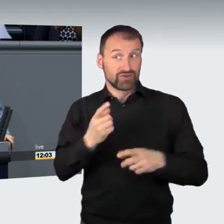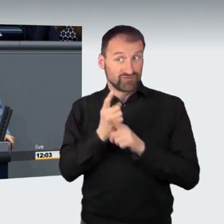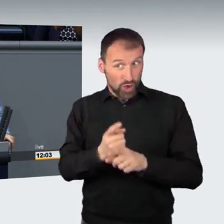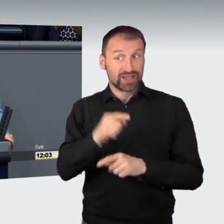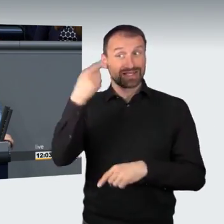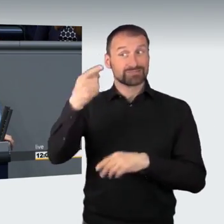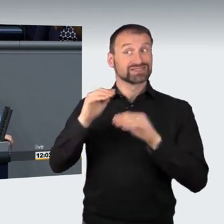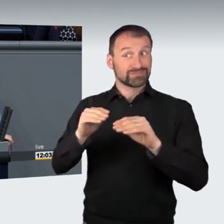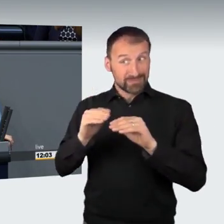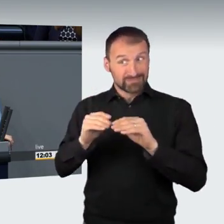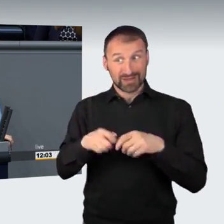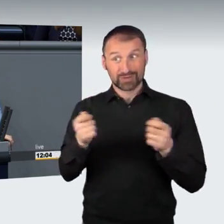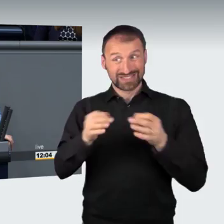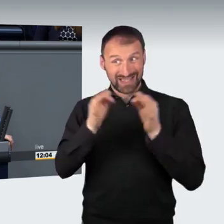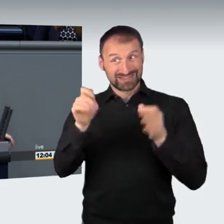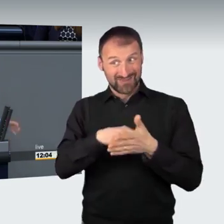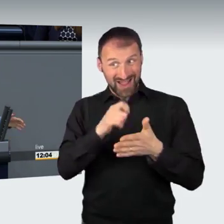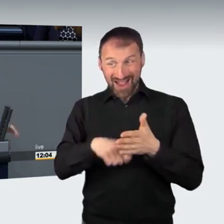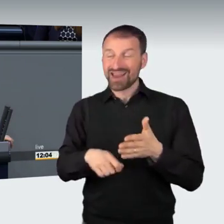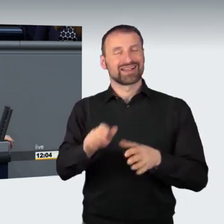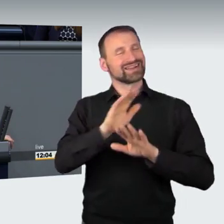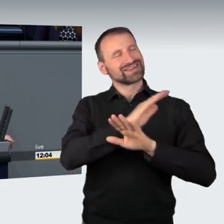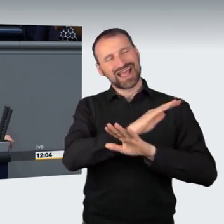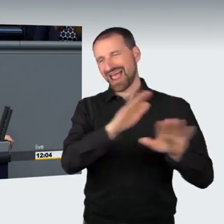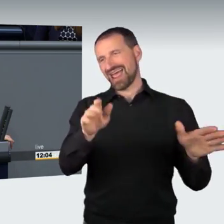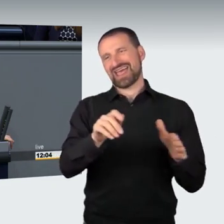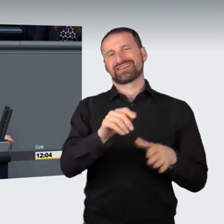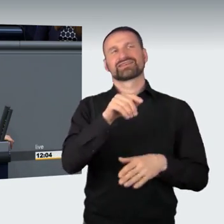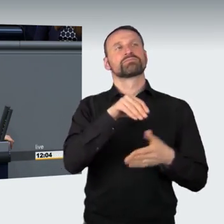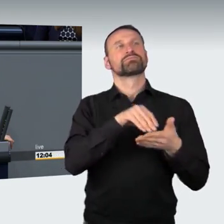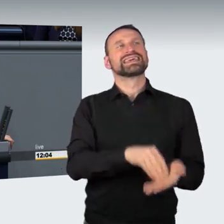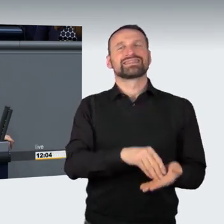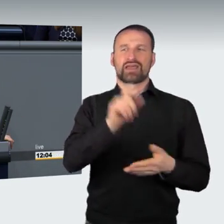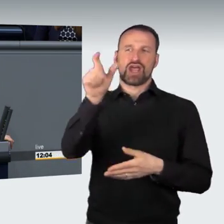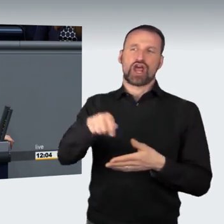immer noch in der Mehrheit. Ich sehe die SPD leider nicht sonderlich kämpfen. Das finde ich schade.